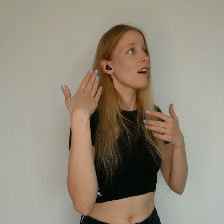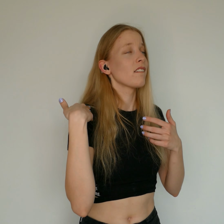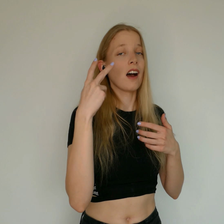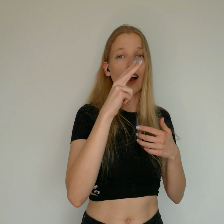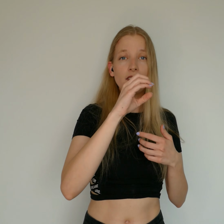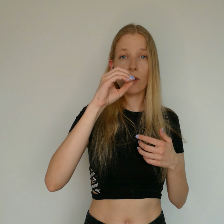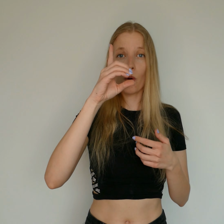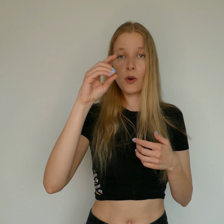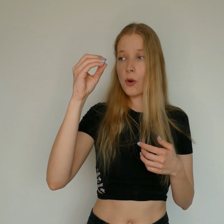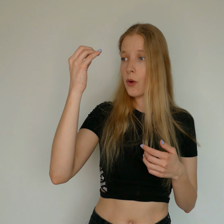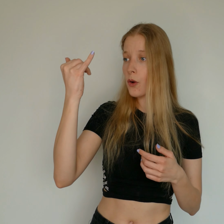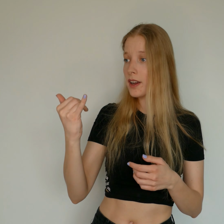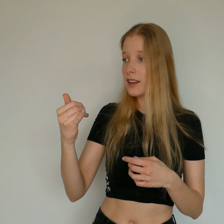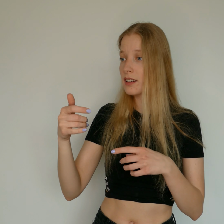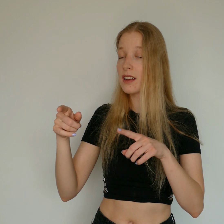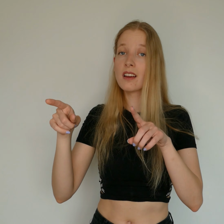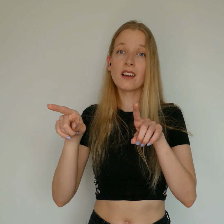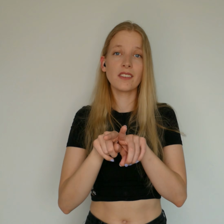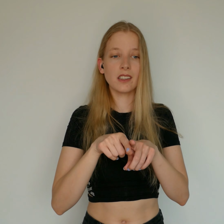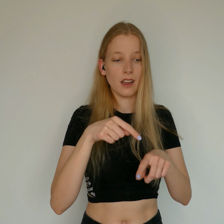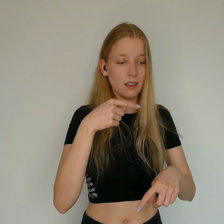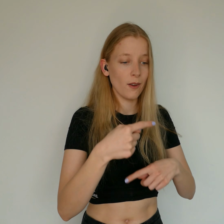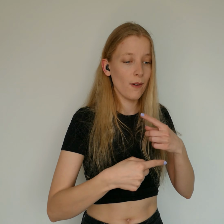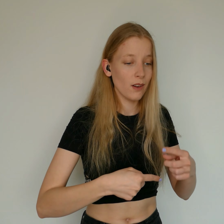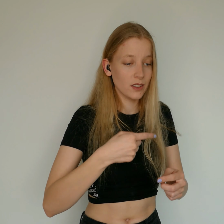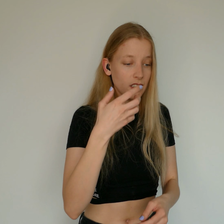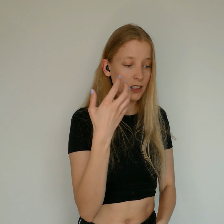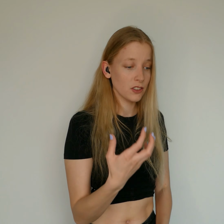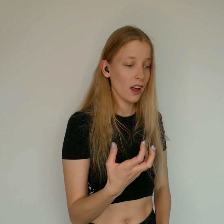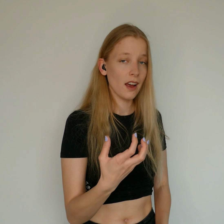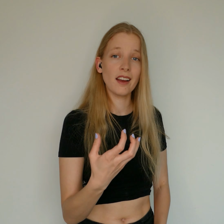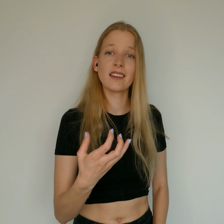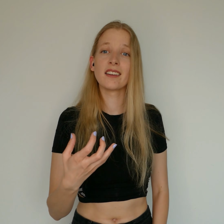War ein Voodoo-Kind Wie ein rollender Stein